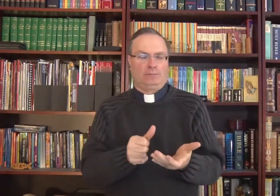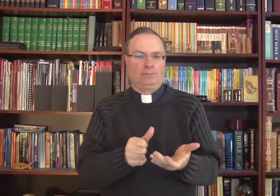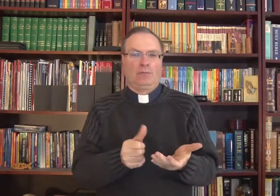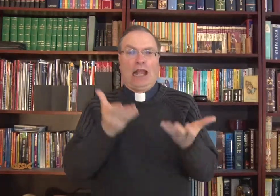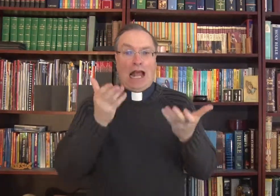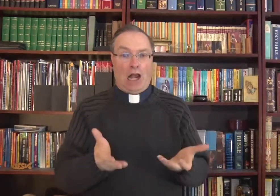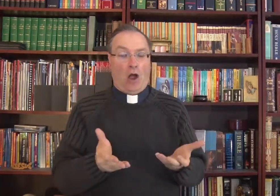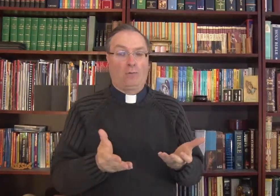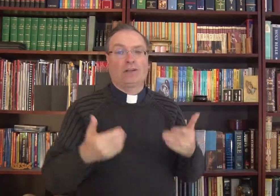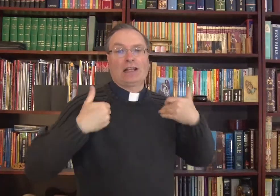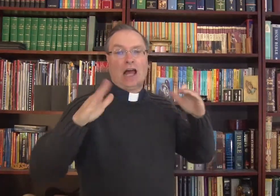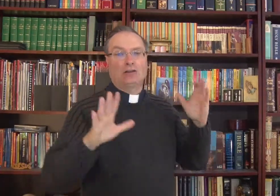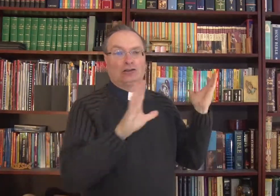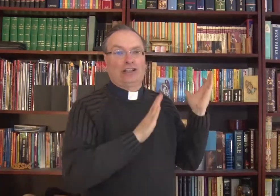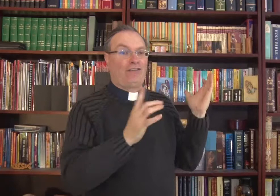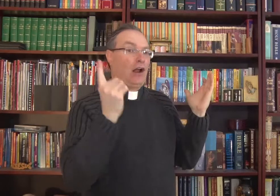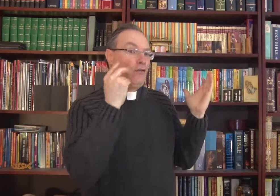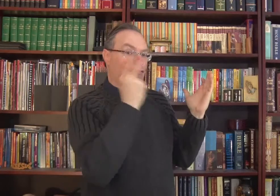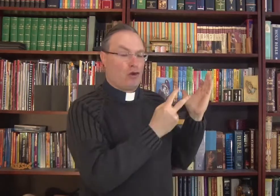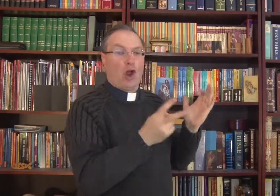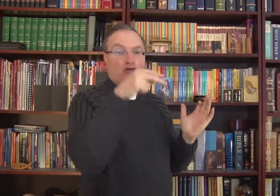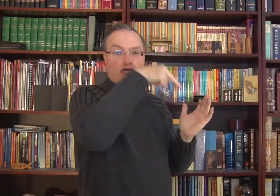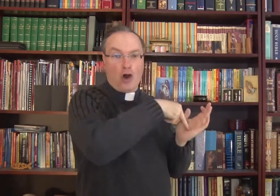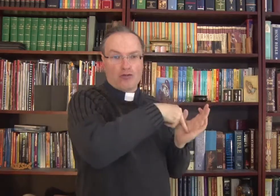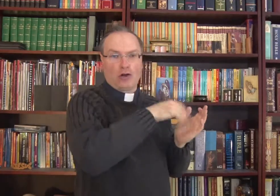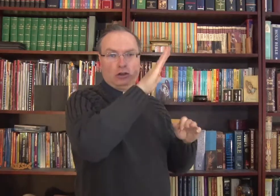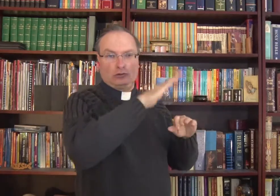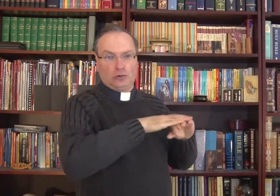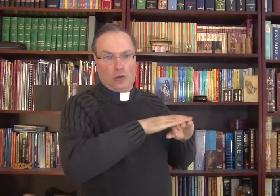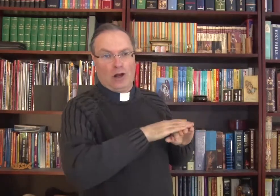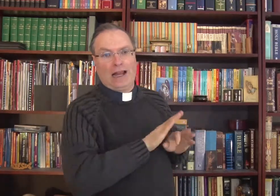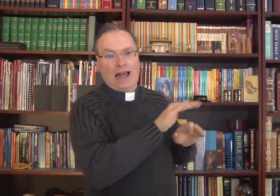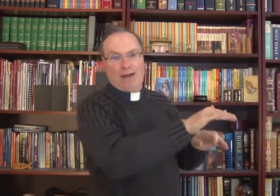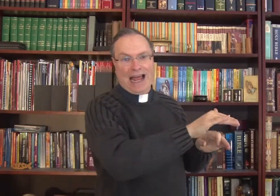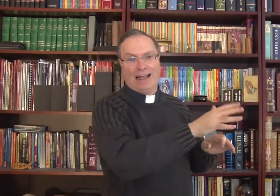Alors l'ange que j'avais vu debout sur la mer